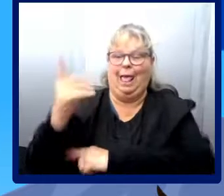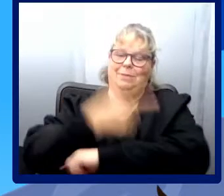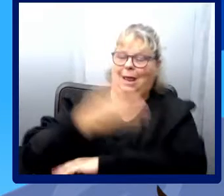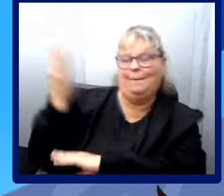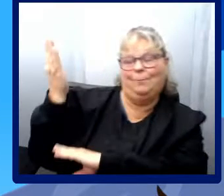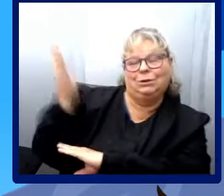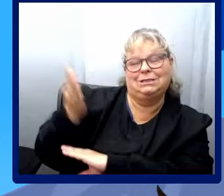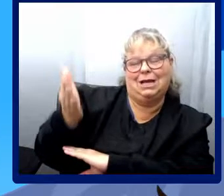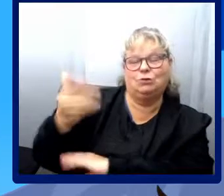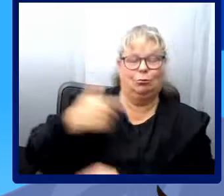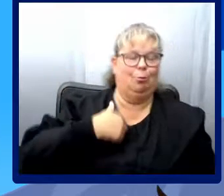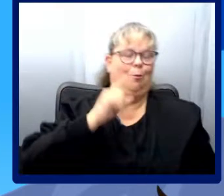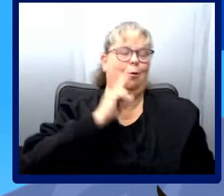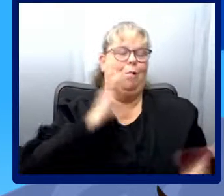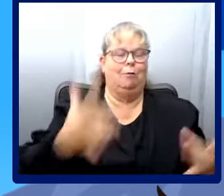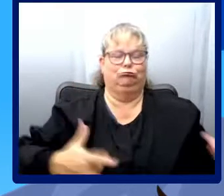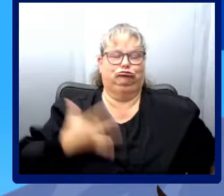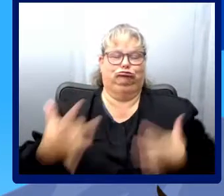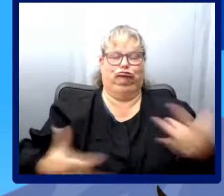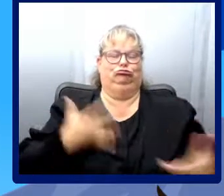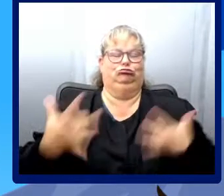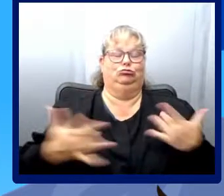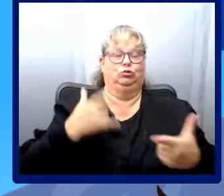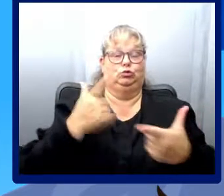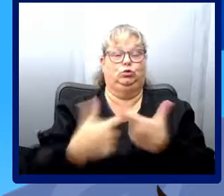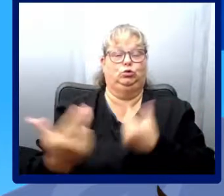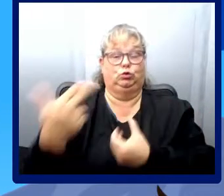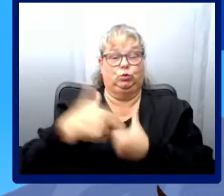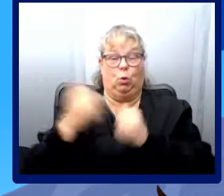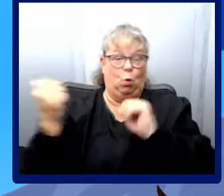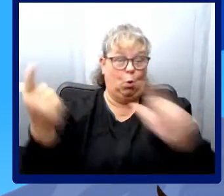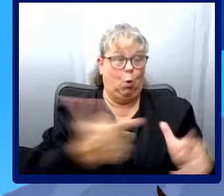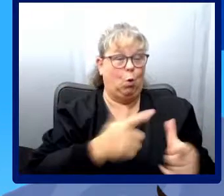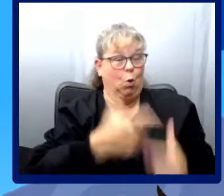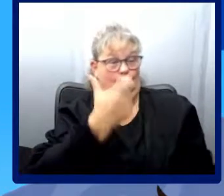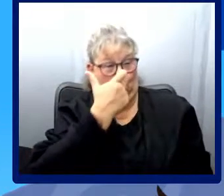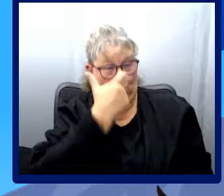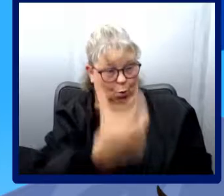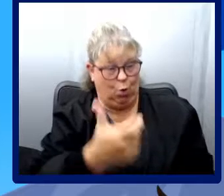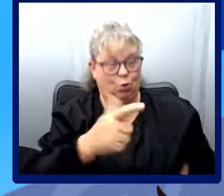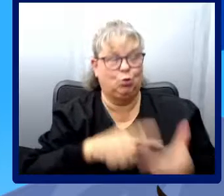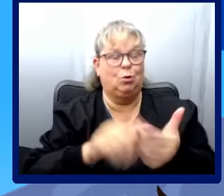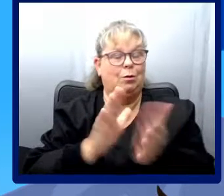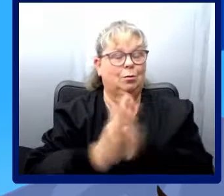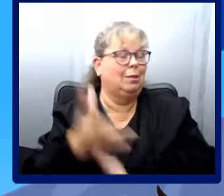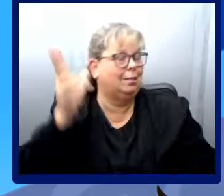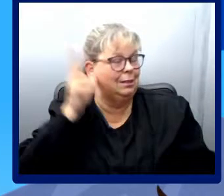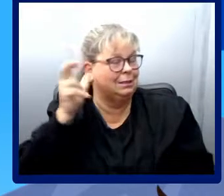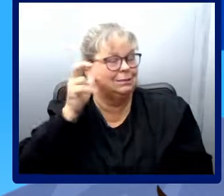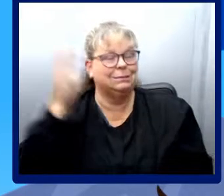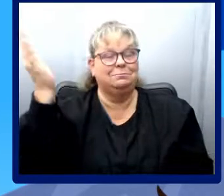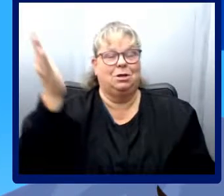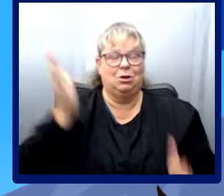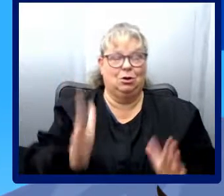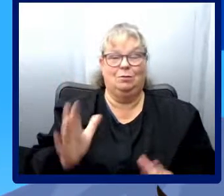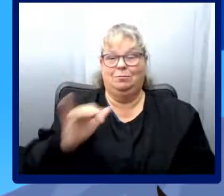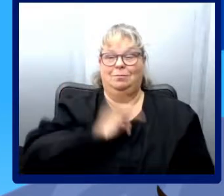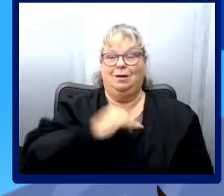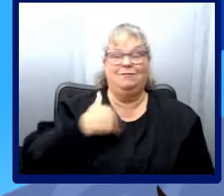Así que estoy muy emocionada de unirme a ustedes que están viendo esto y ser parte de la increíble lista de oradores de hoy. Tengo pelo rubio y ojos verdes